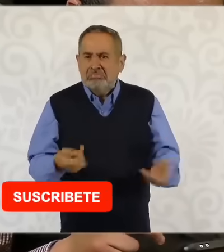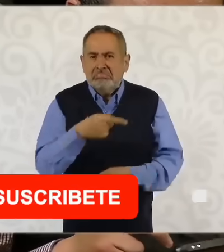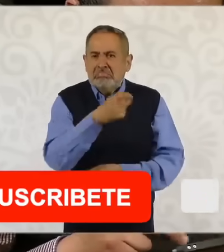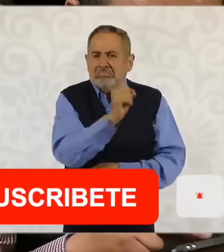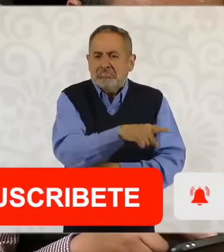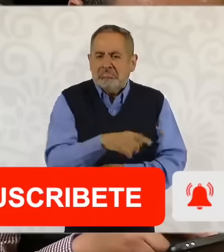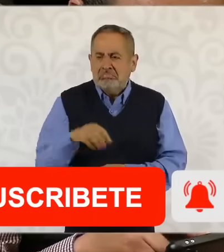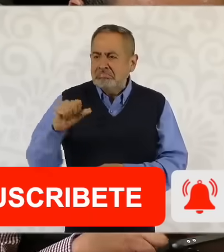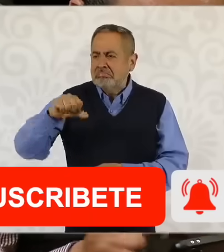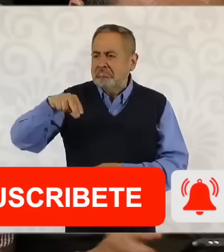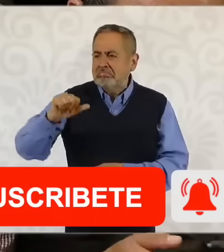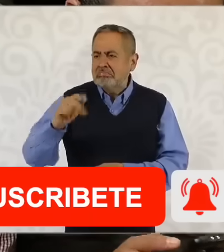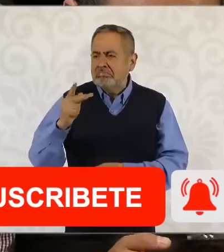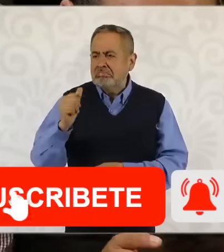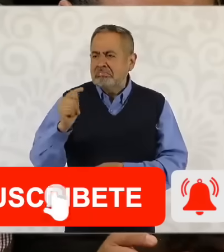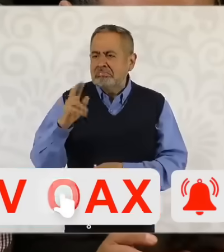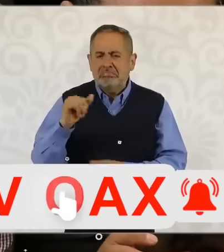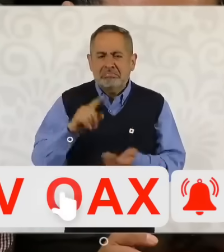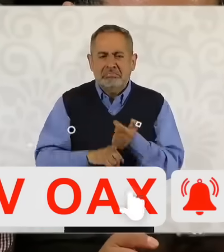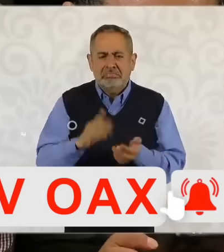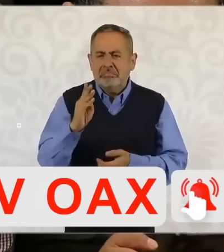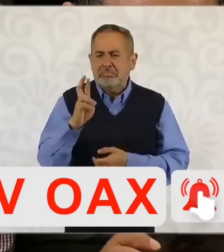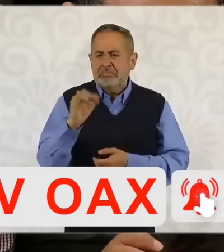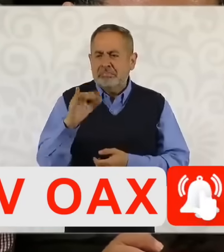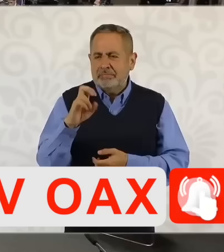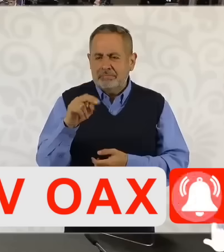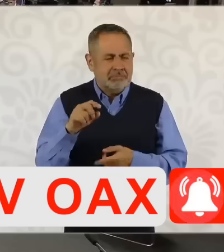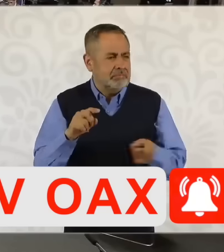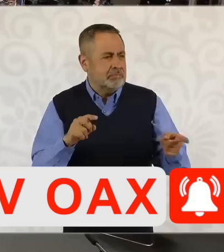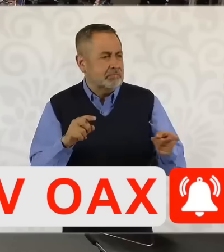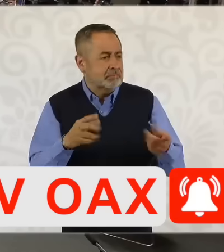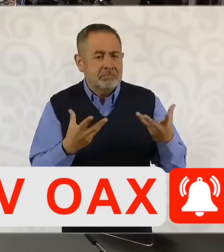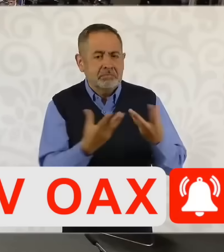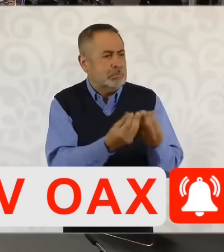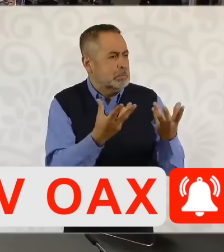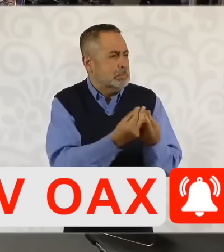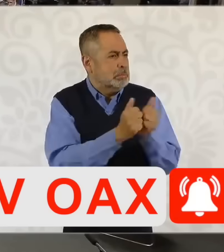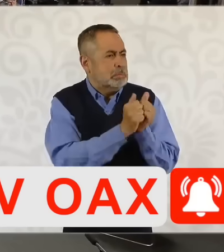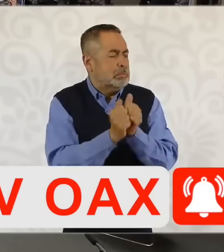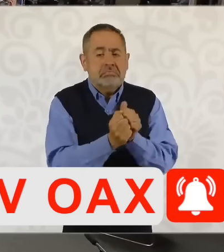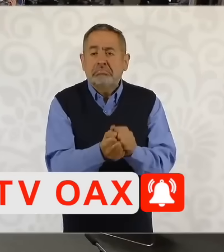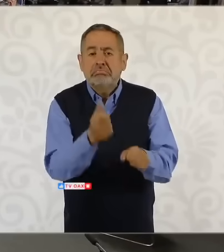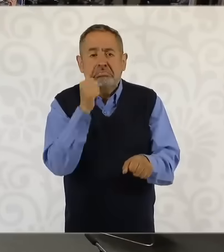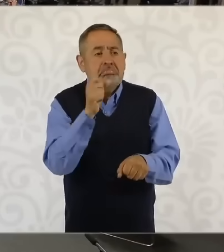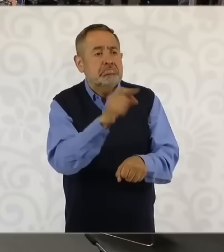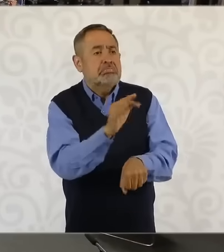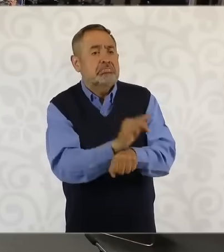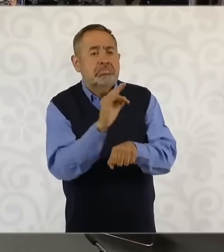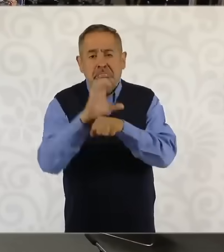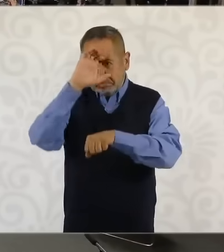si Ana Patricia Briseño Torres ha hecho su carrera prácticamente al amparo de sus compadres